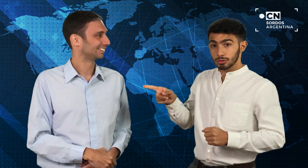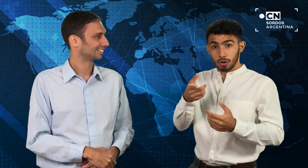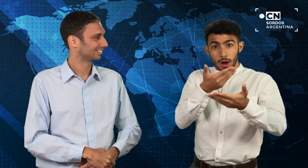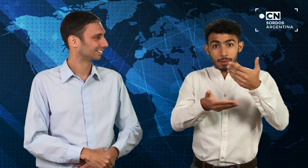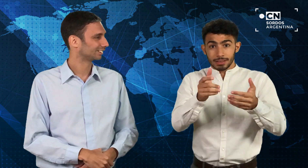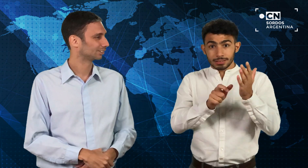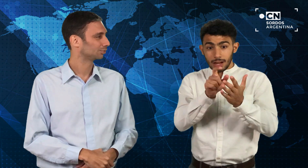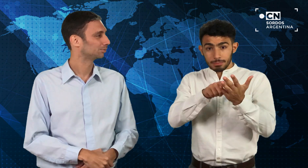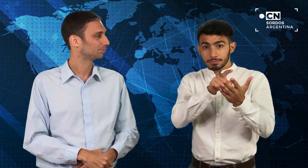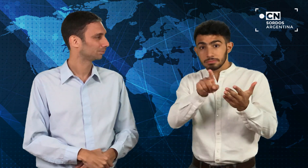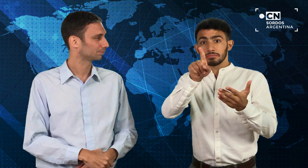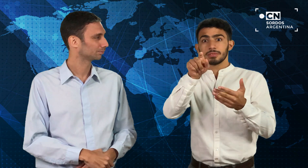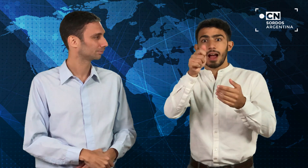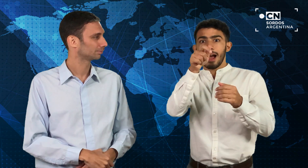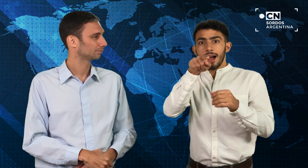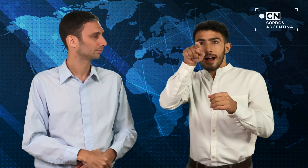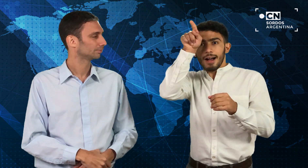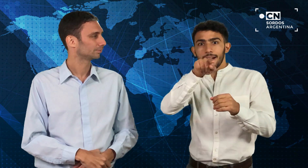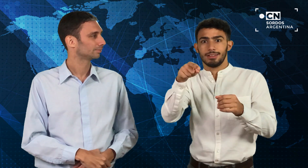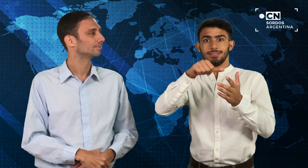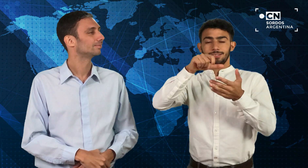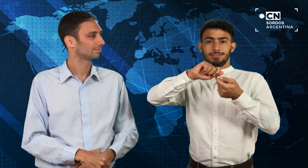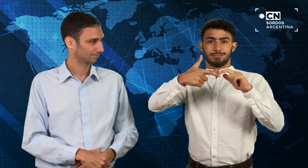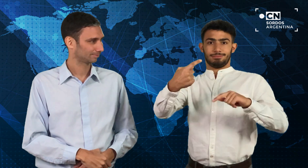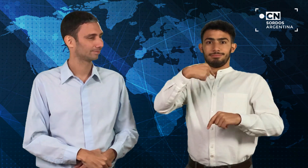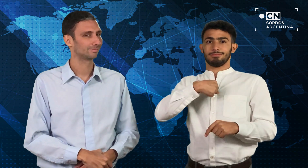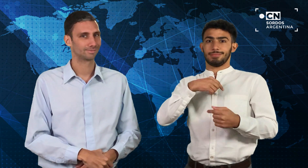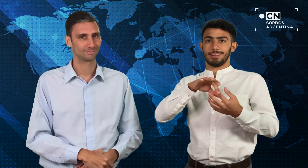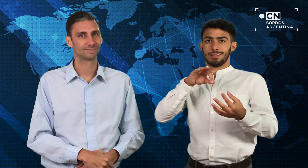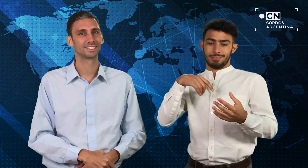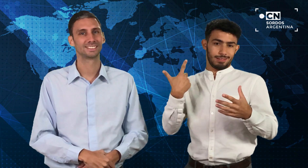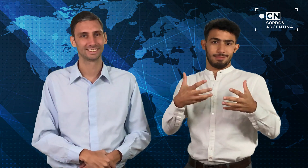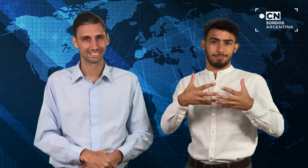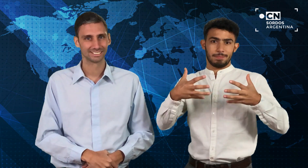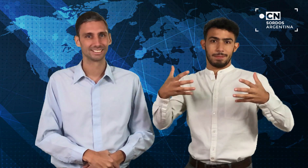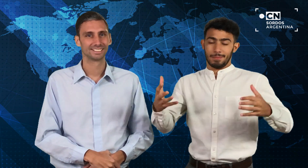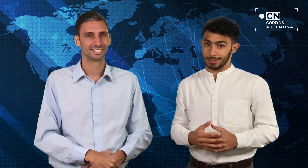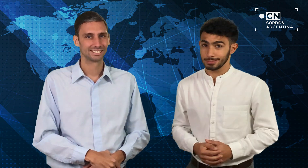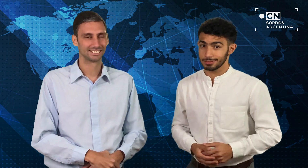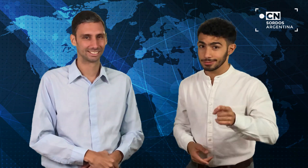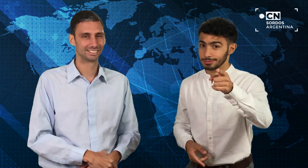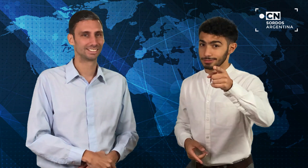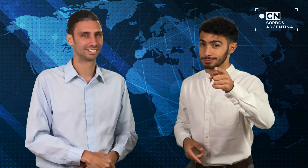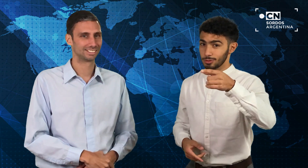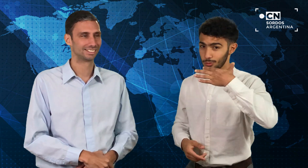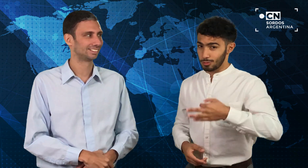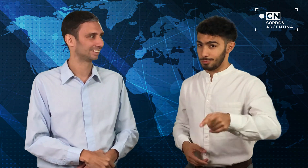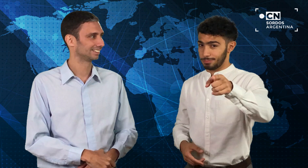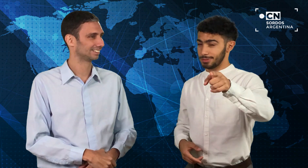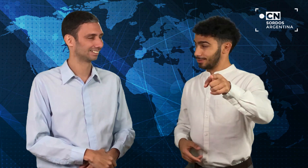Pueden compartir por Instagram y @ a "CN Sordos" para que la comunidad crezca. ¿Estamos?